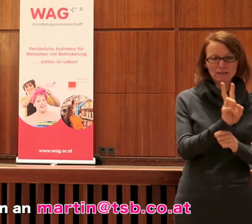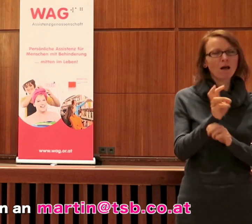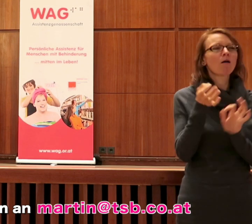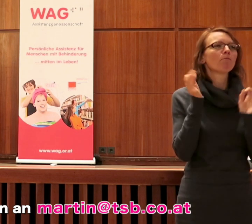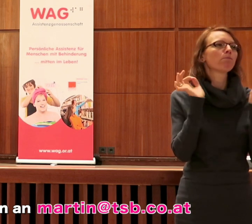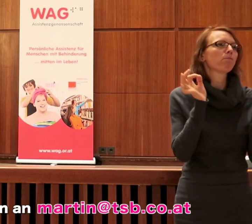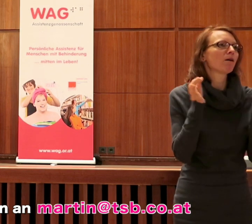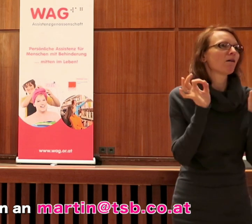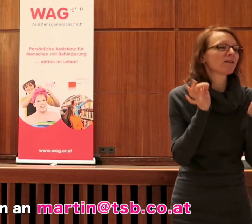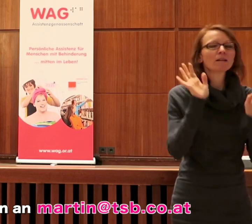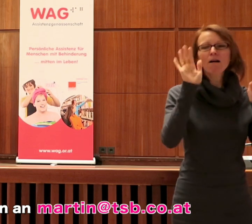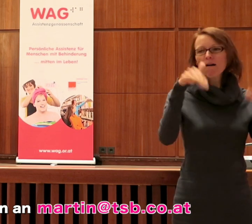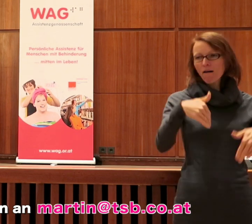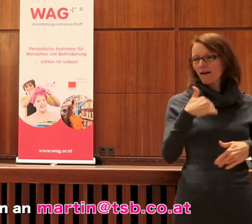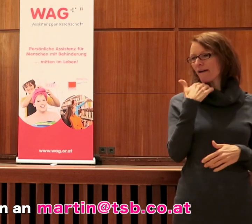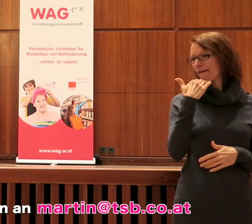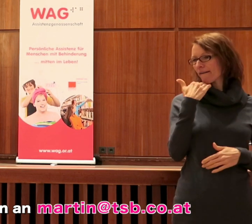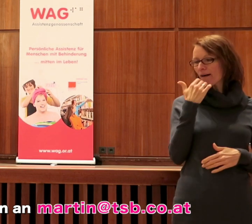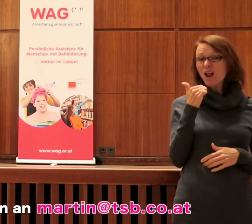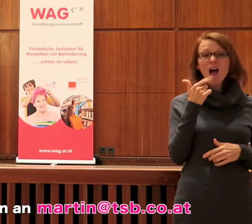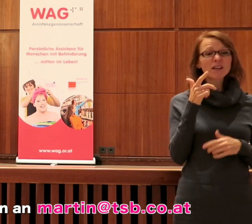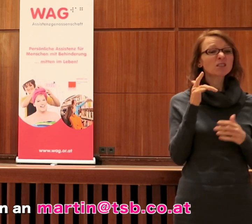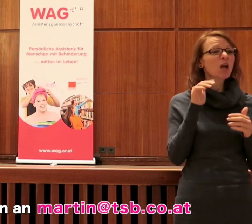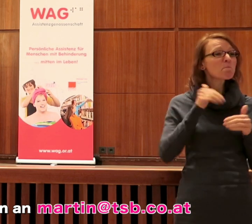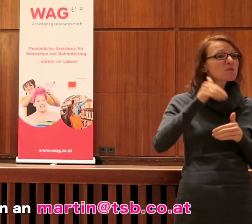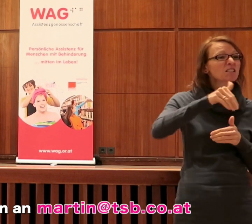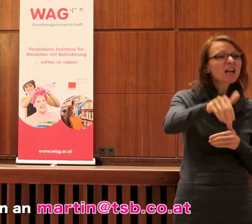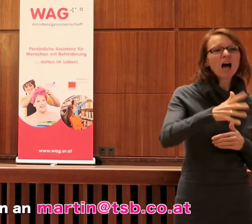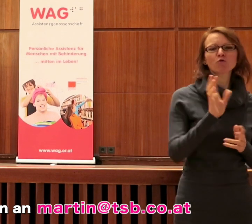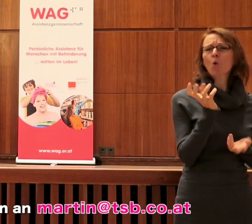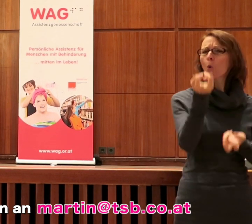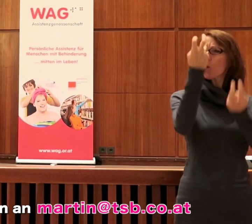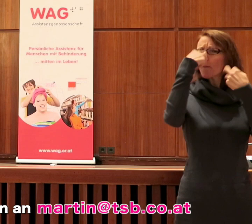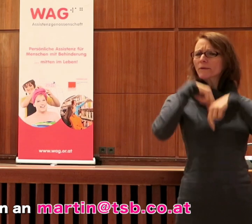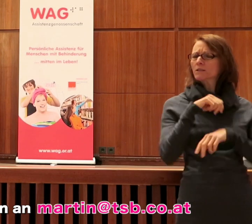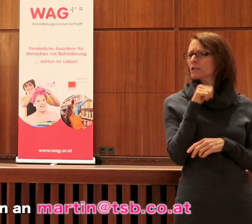Das macht gar nichts, wenn man ein paar Millarden ab und zu übersieht. Kein Thema.